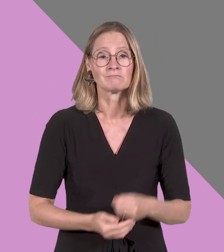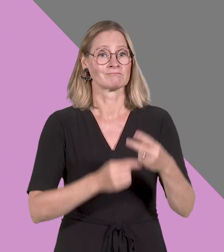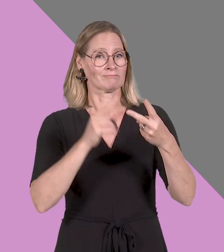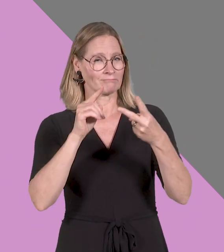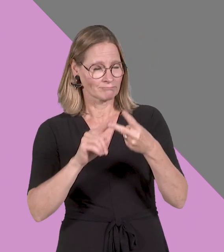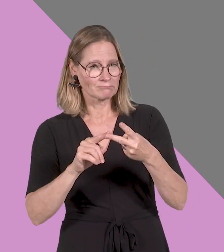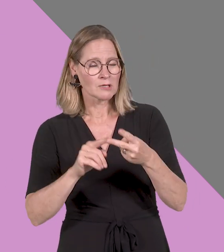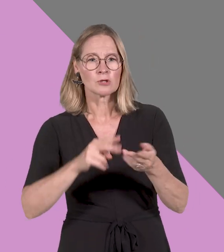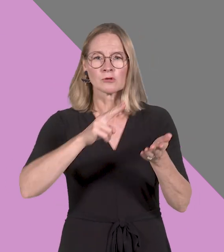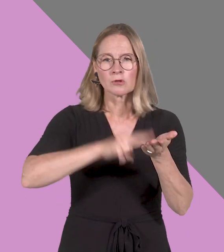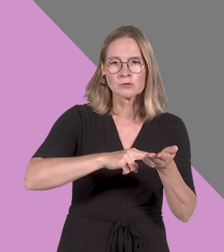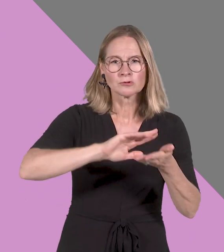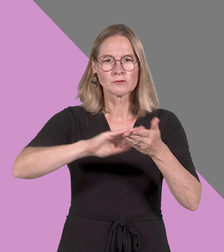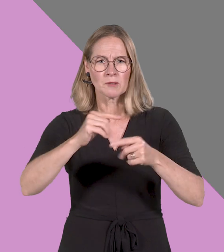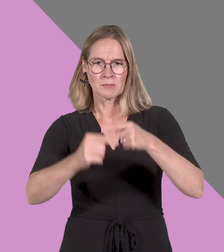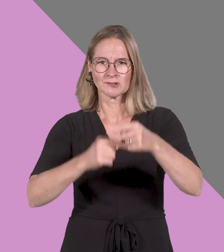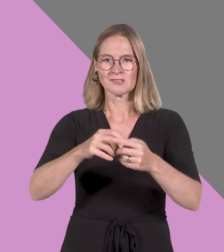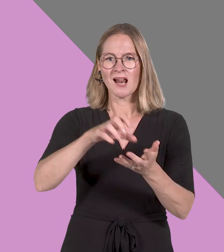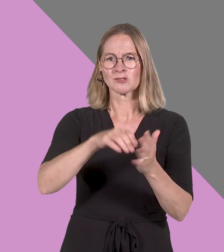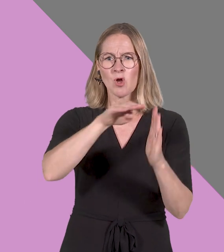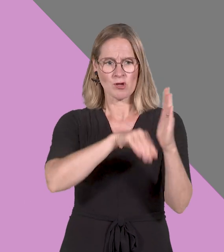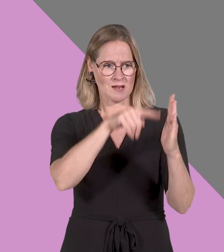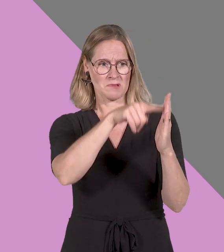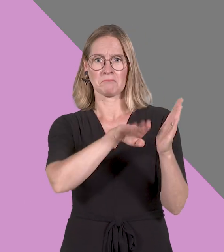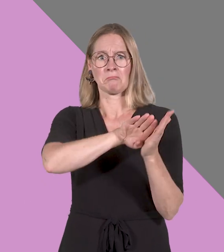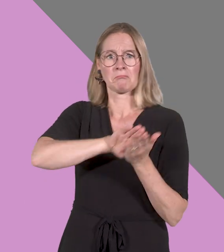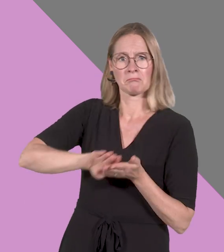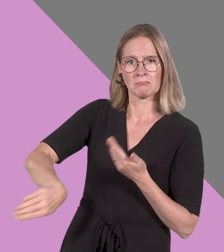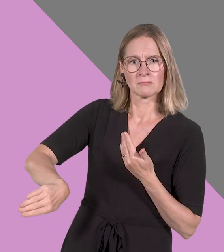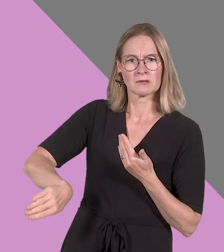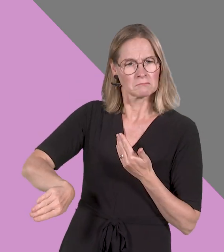millä tavoin hallitus aikoo pahoitella kuurojen ja viittomakielisten yhteisöille -